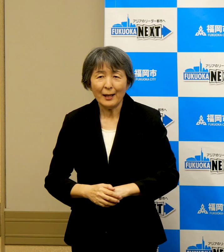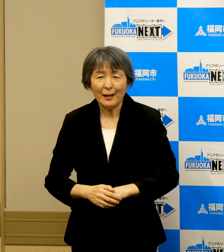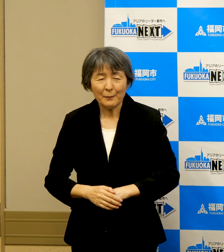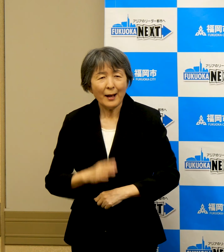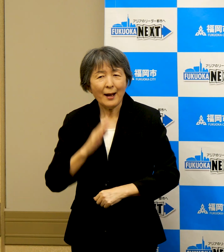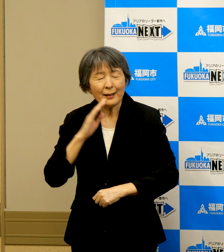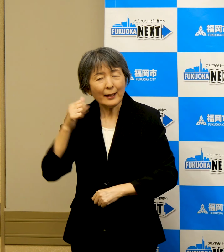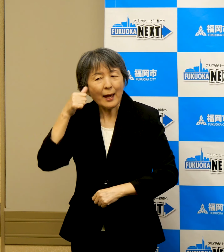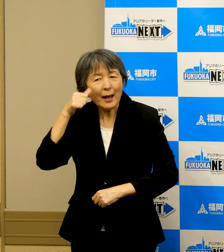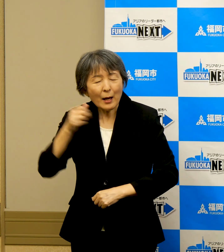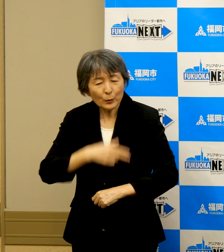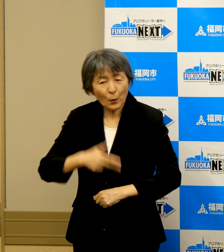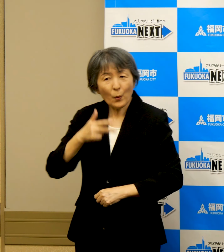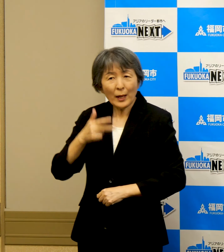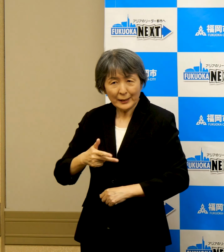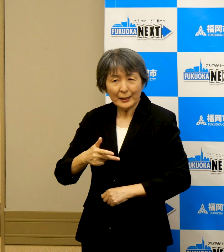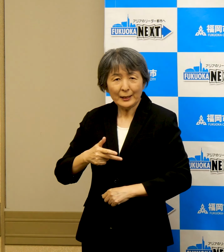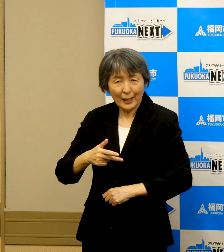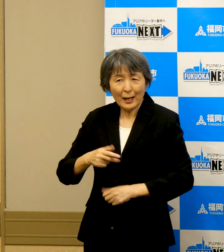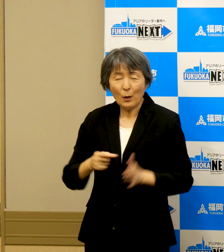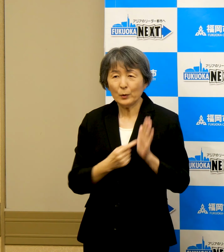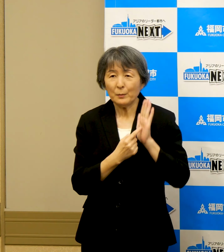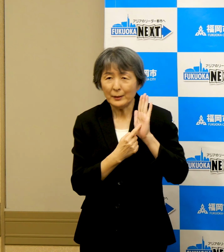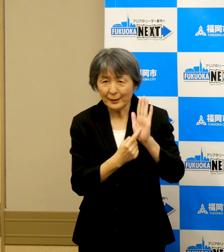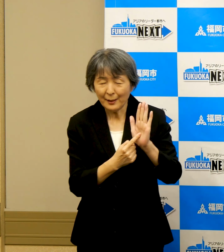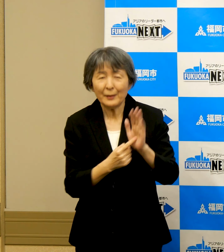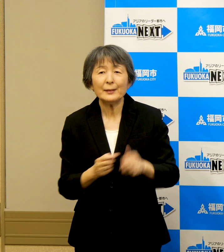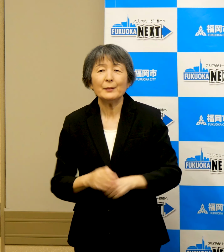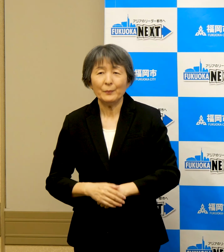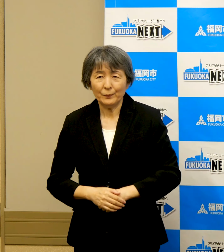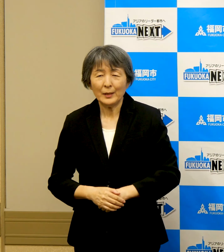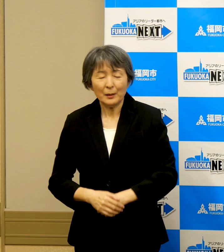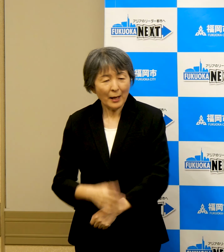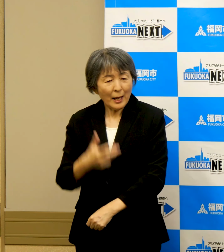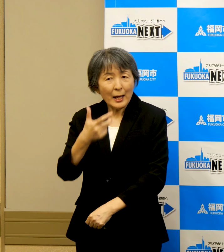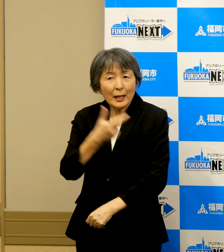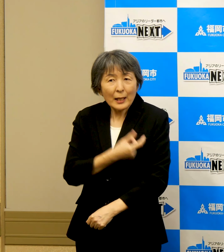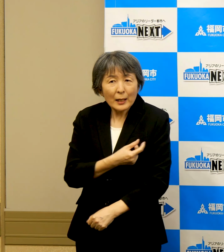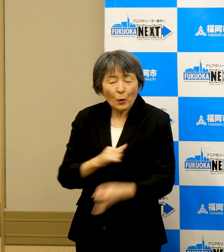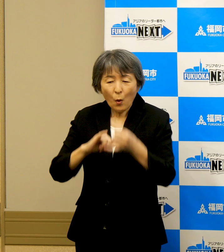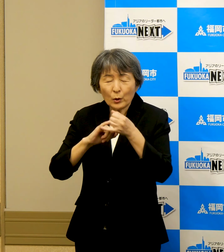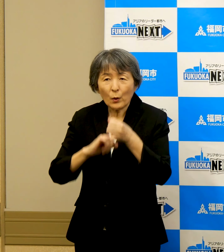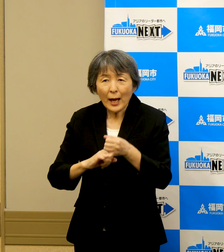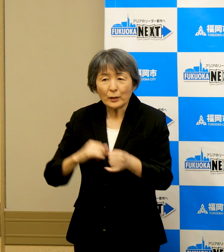お示しをしているものなんですけれども 今の予約率というものが